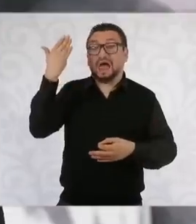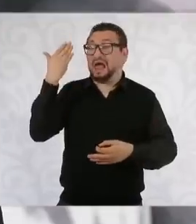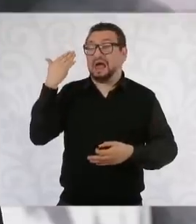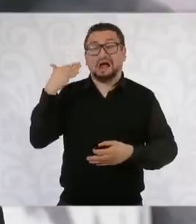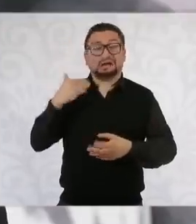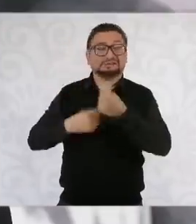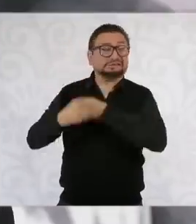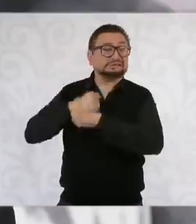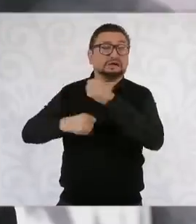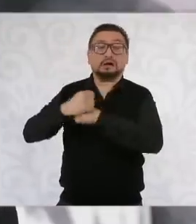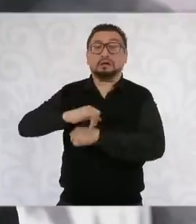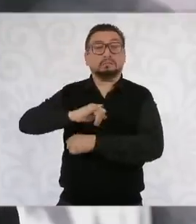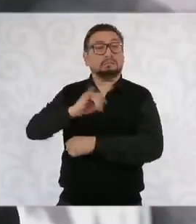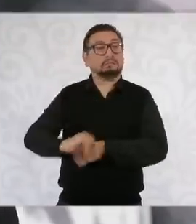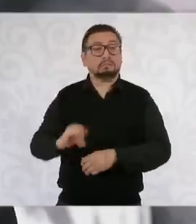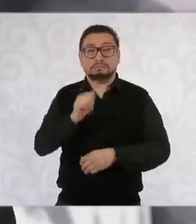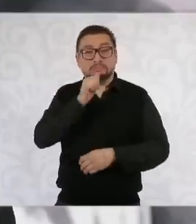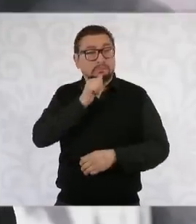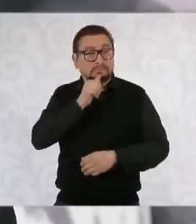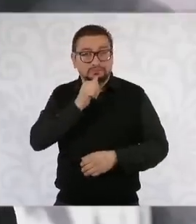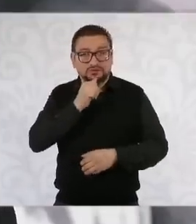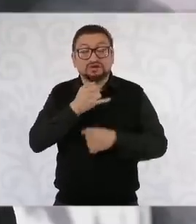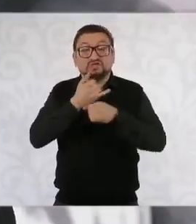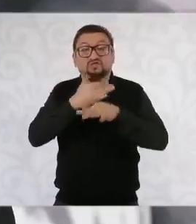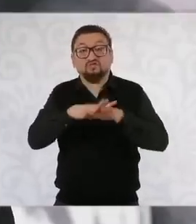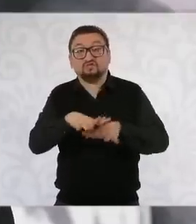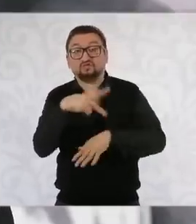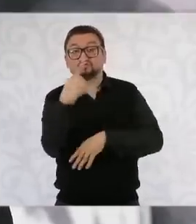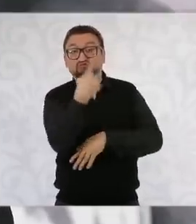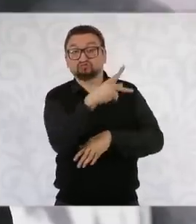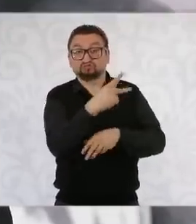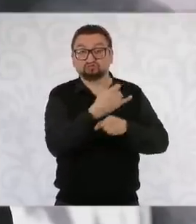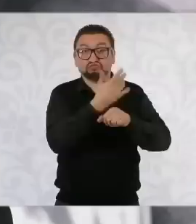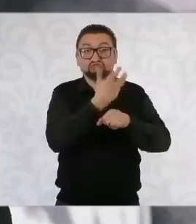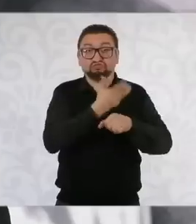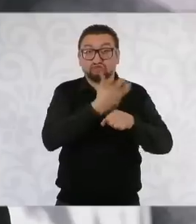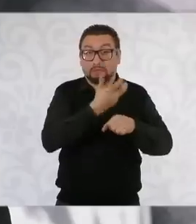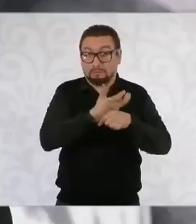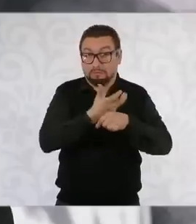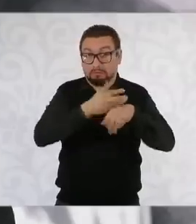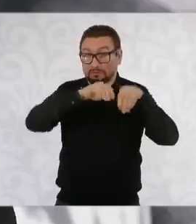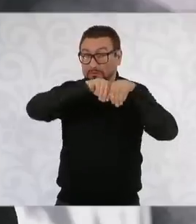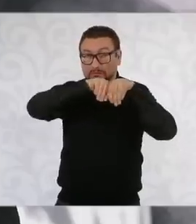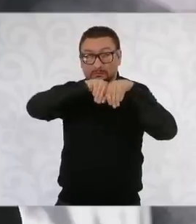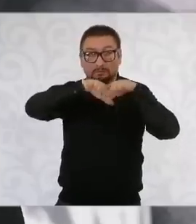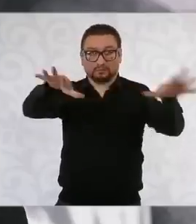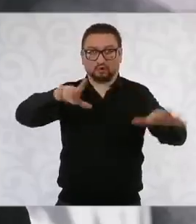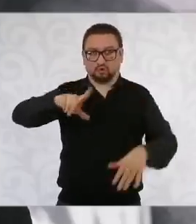tiempo y los datos que se están haciendo públicos por parte del gobierno de los Estados Unidos del